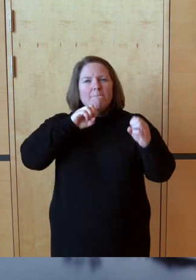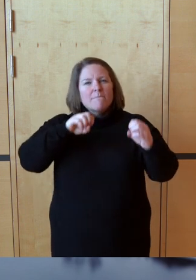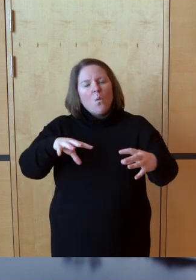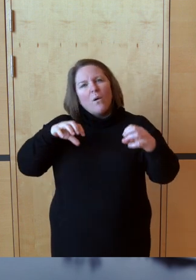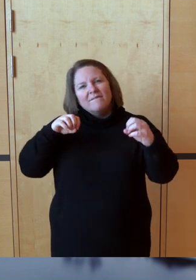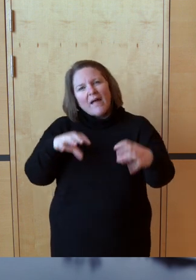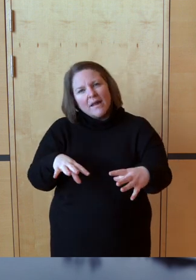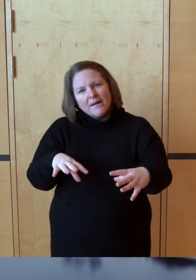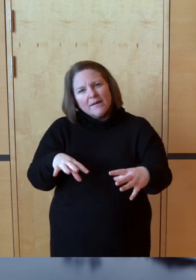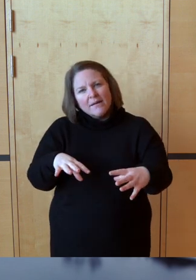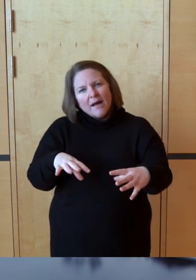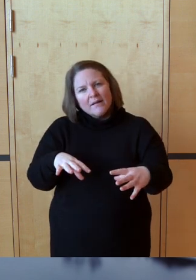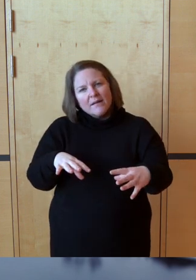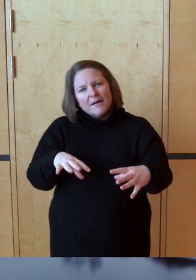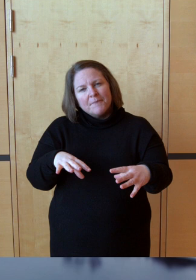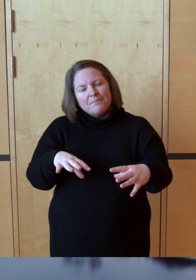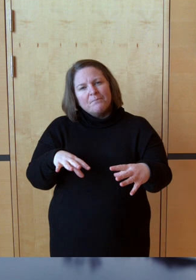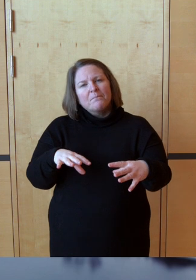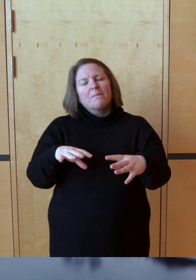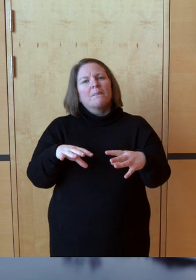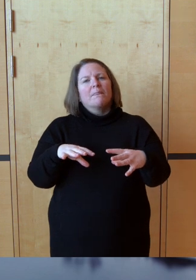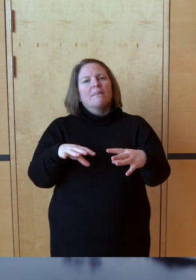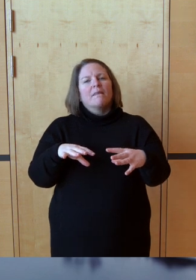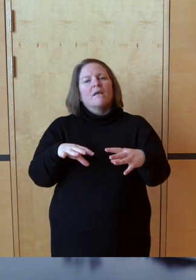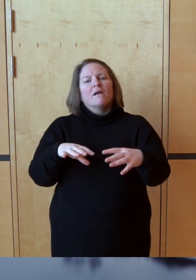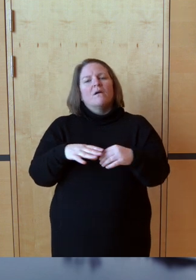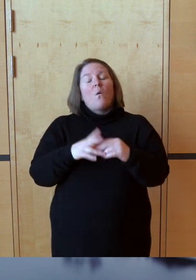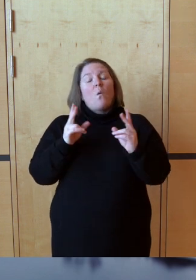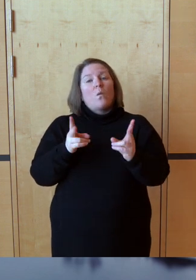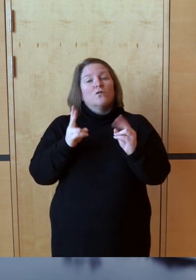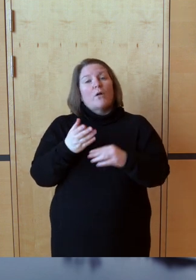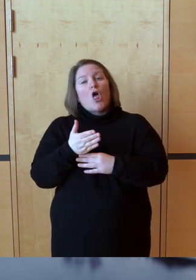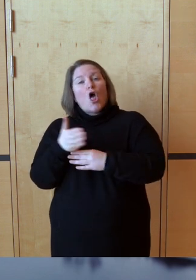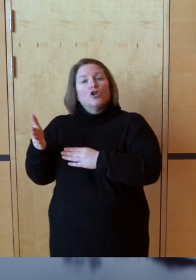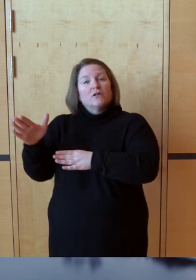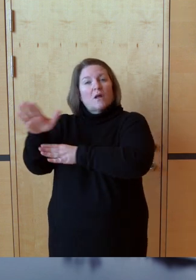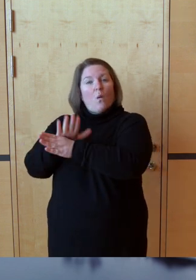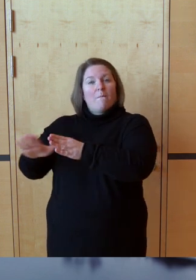Som inte att visa mig som ni ser också på östra sidan om Skellefteå centrum